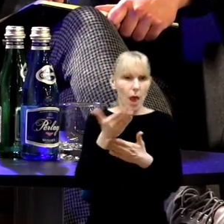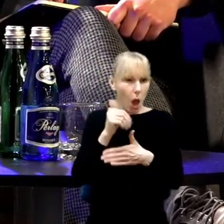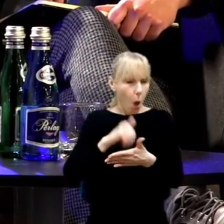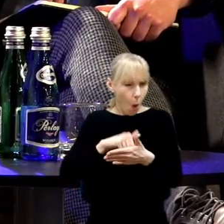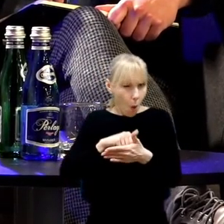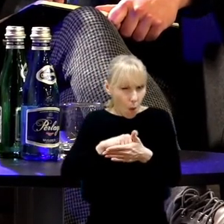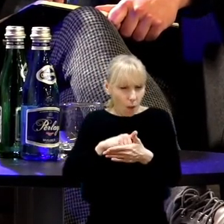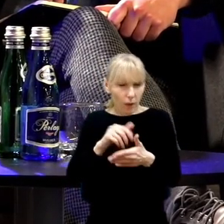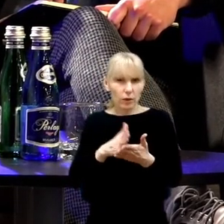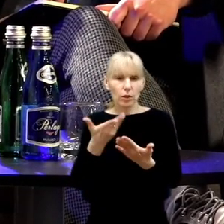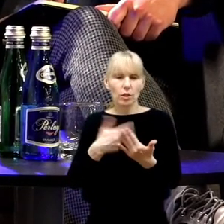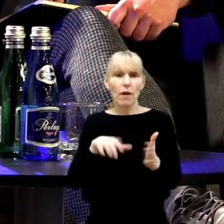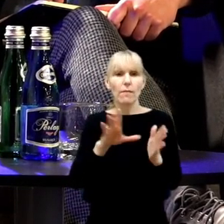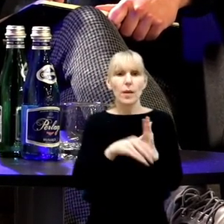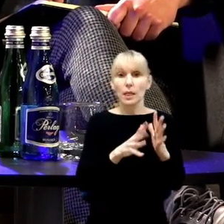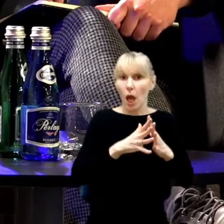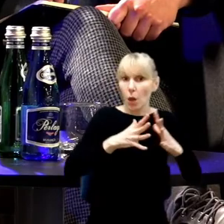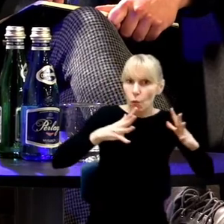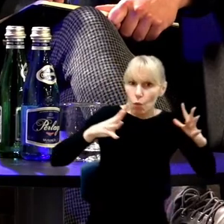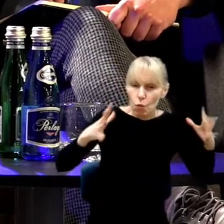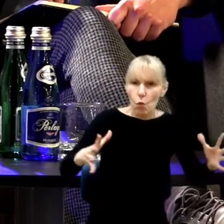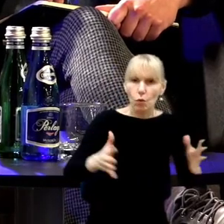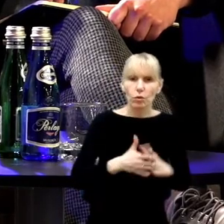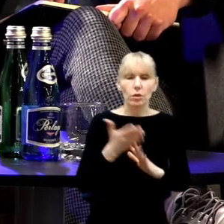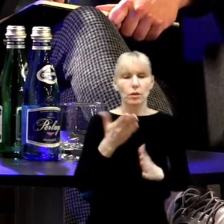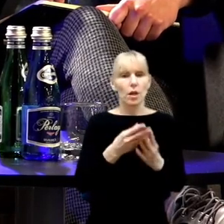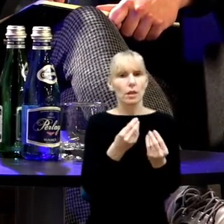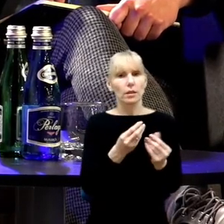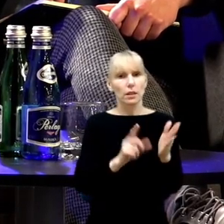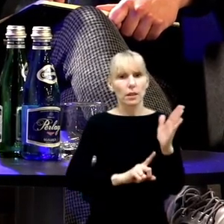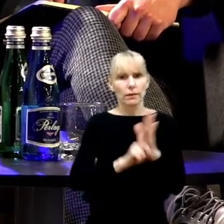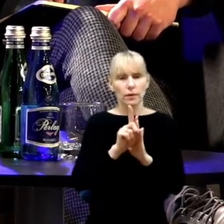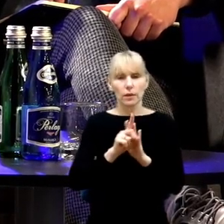na skutek chociażby wzrostu cen, te dyskonto jest łatwiej uzyskać.